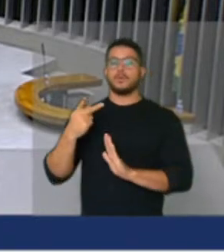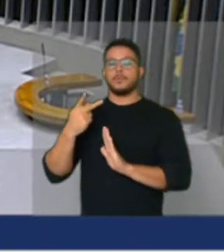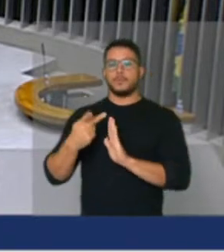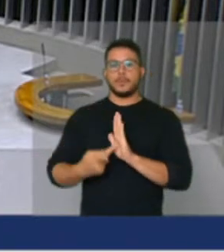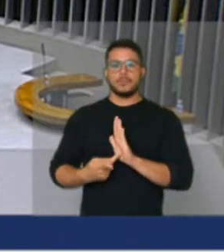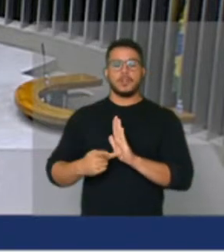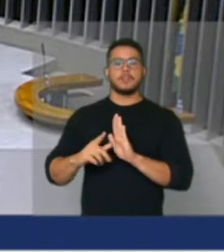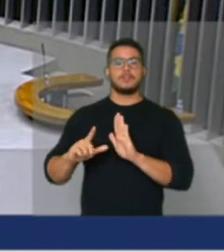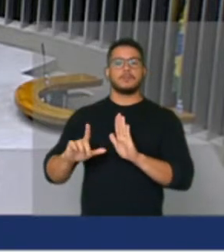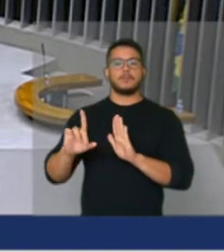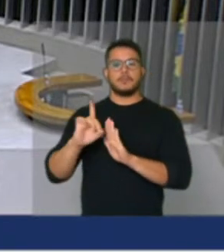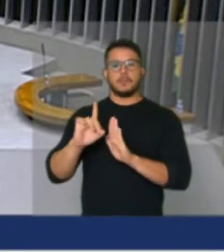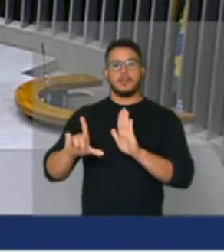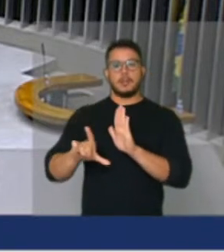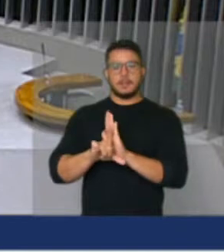DO MINISTRO DA ECONOMIA PAULO